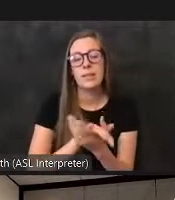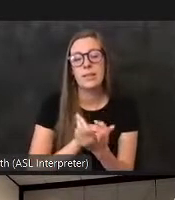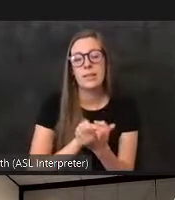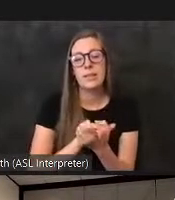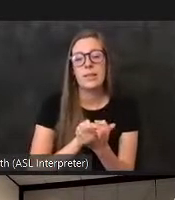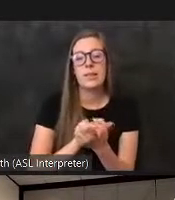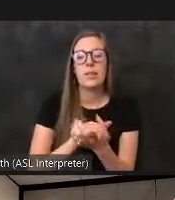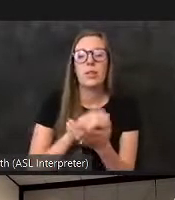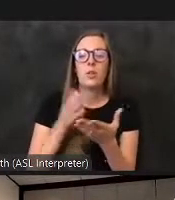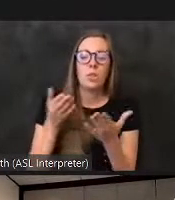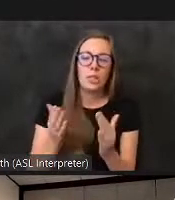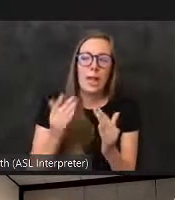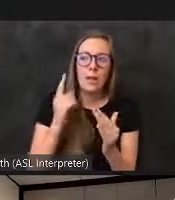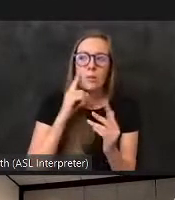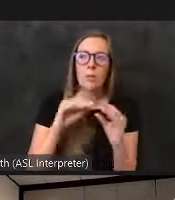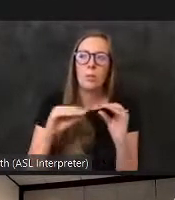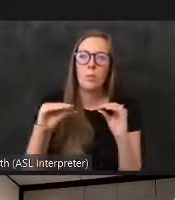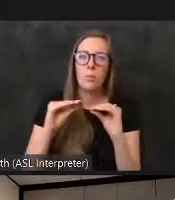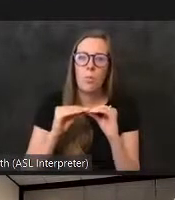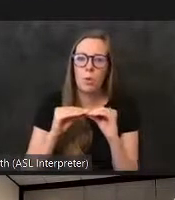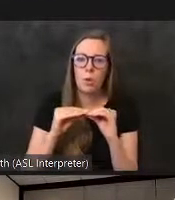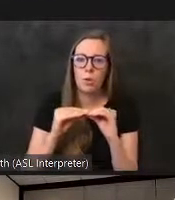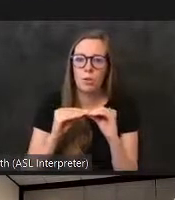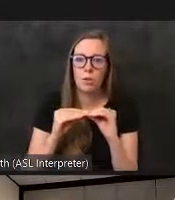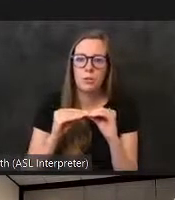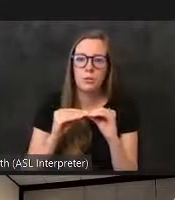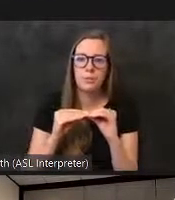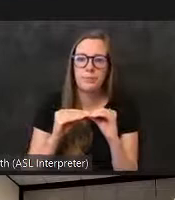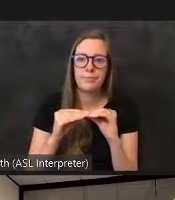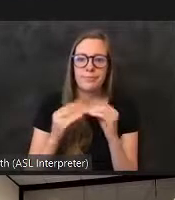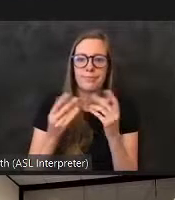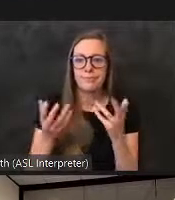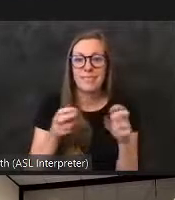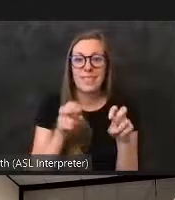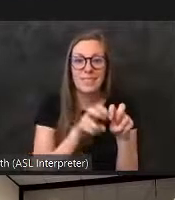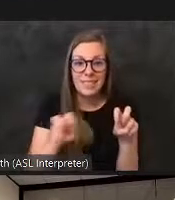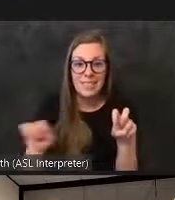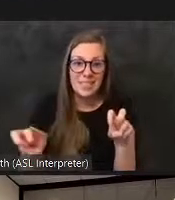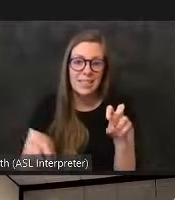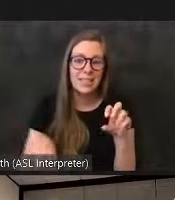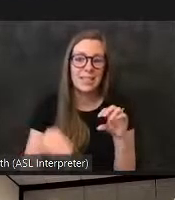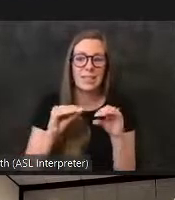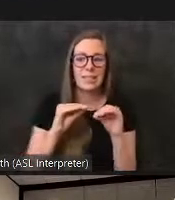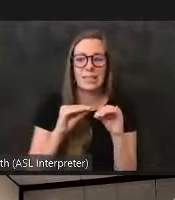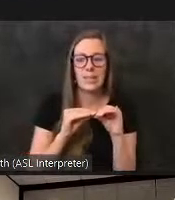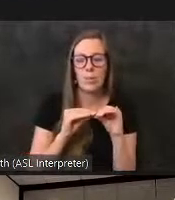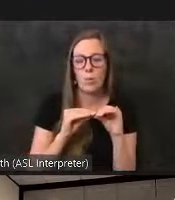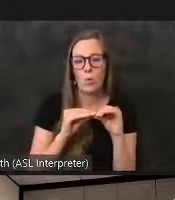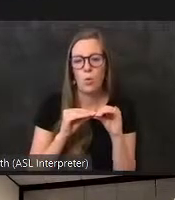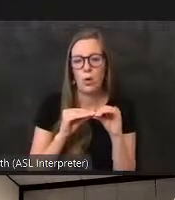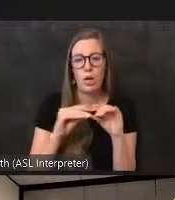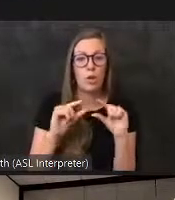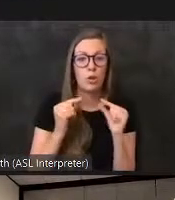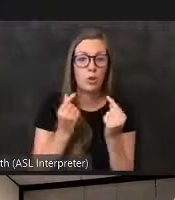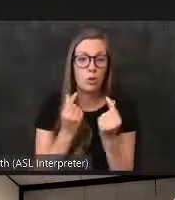lo cual permite hacer reducida a 3 pies y permite potencialmente poner más.